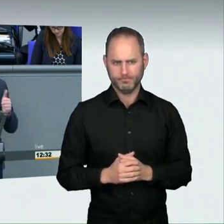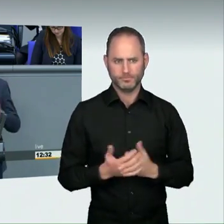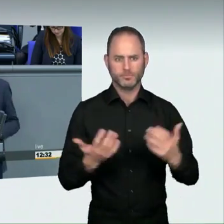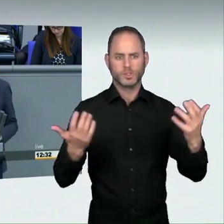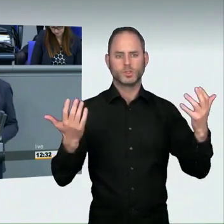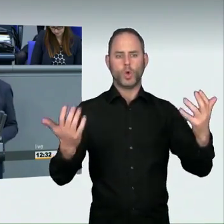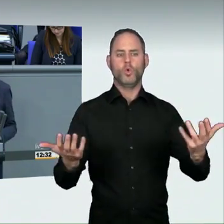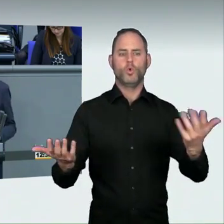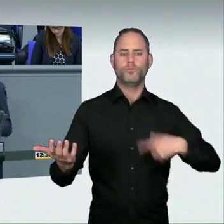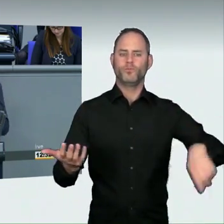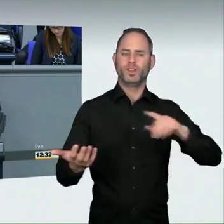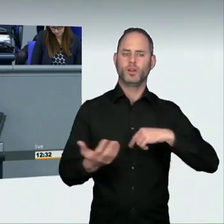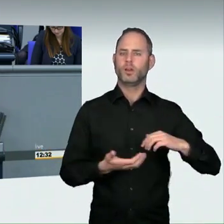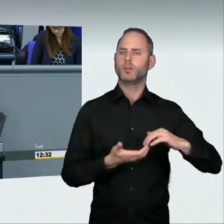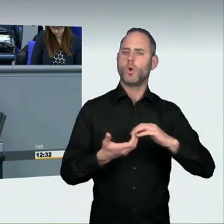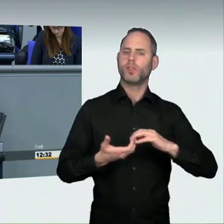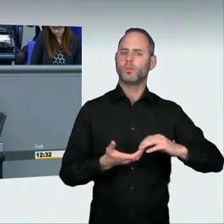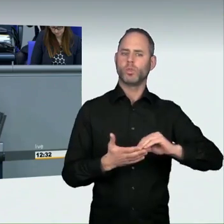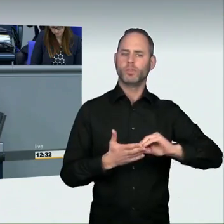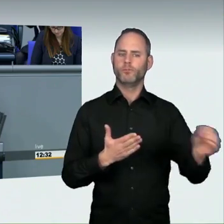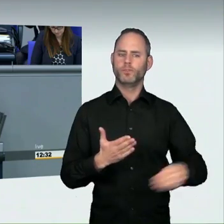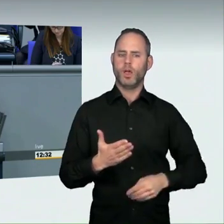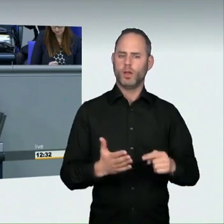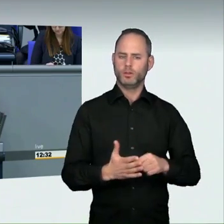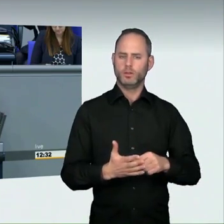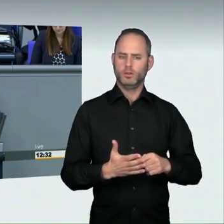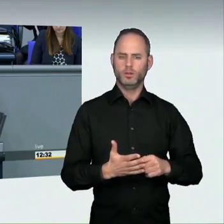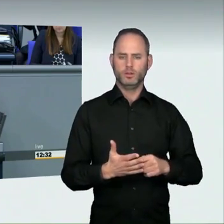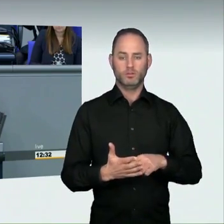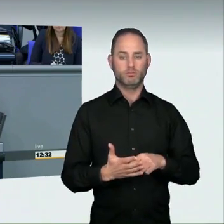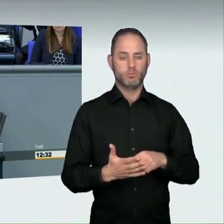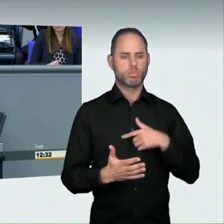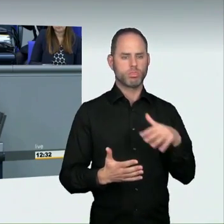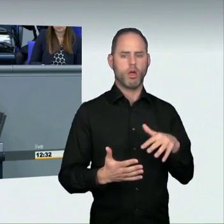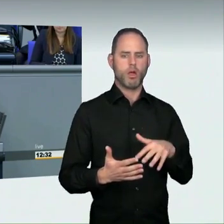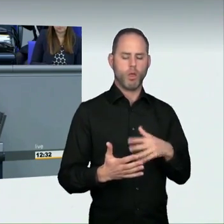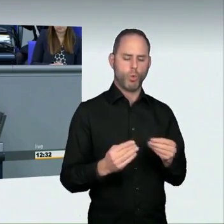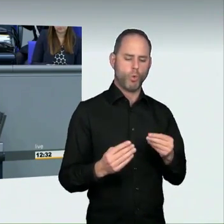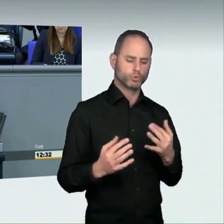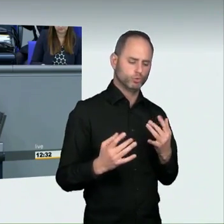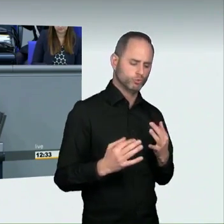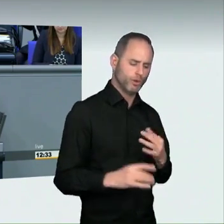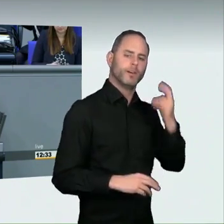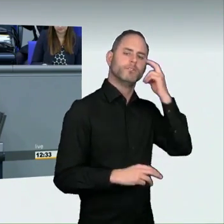In den nächsten Koalitionsvertrag, ich hoffe und gehe davon aus, dass wir der künftigen Koalition angehören werden,